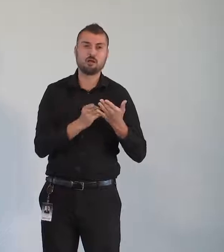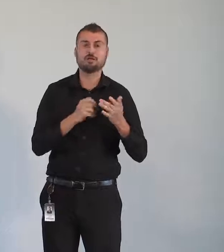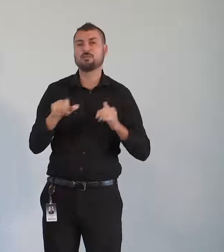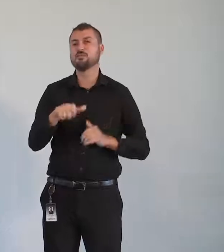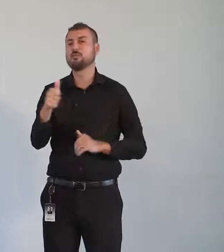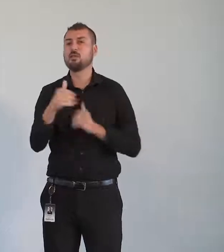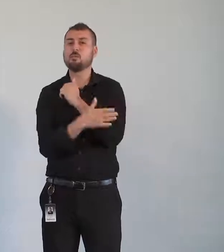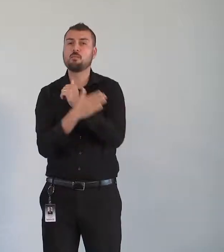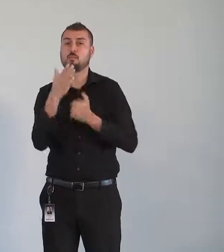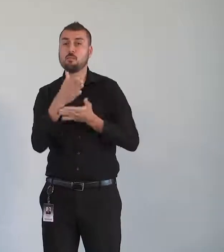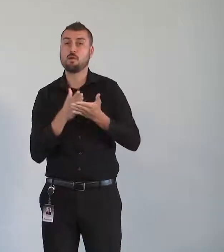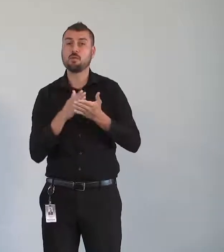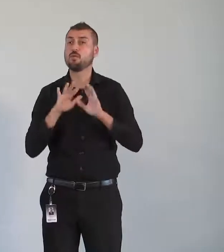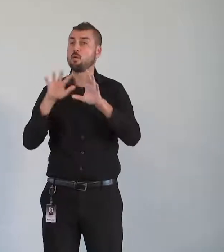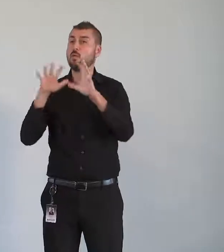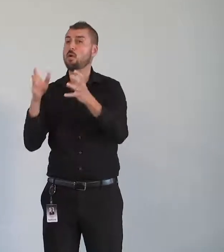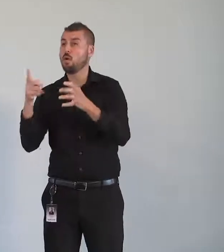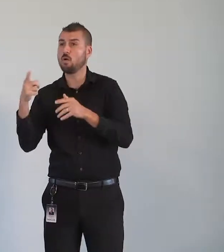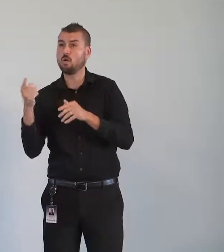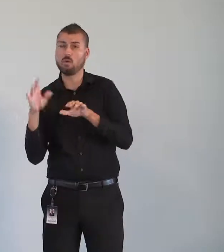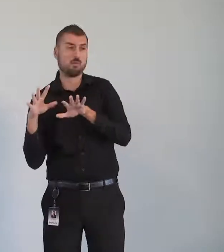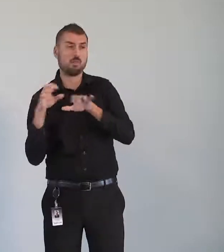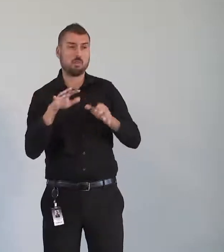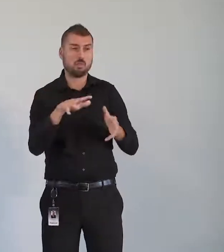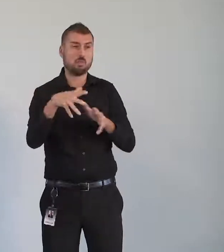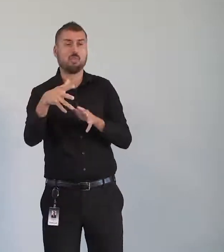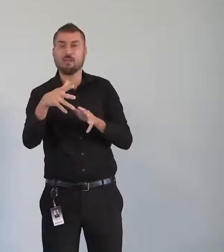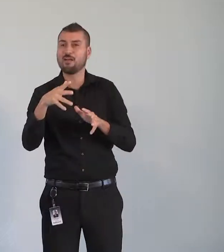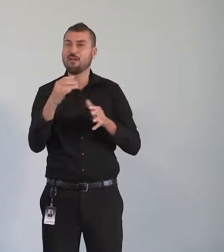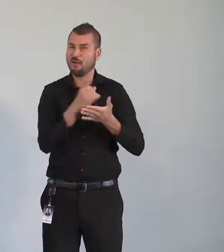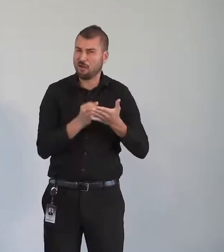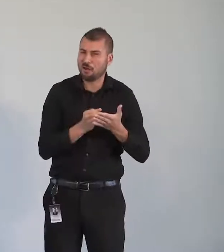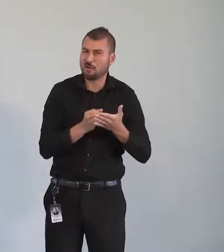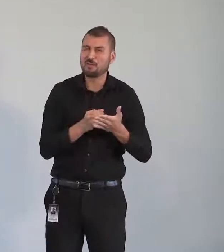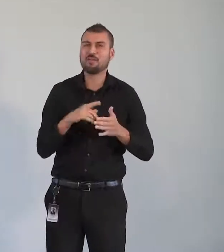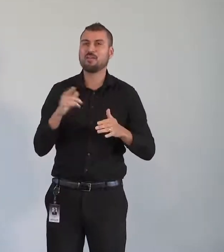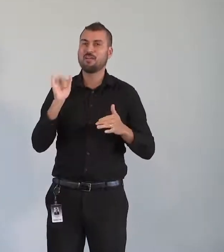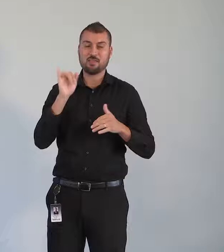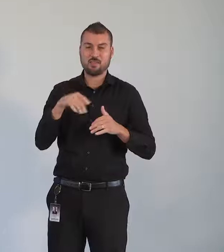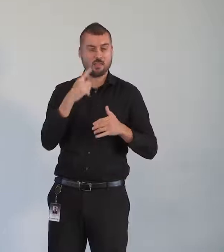mundo que realmente alteró el arte estadounidense y cómo los artistas estadounidenses ese arte w Como se suponía que debía ser,